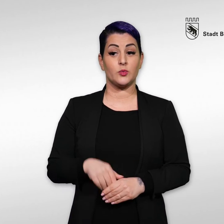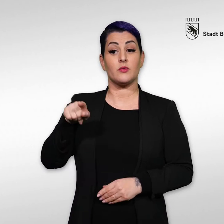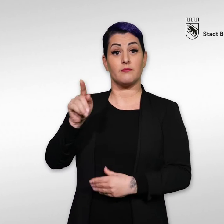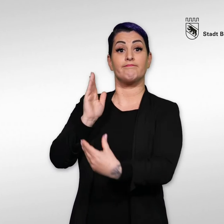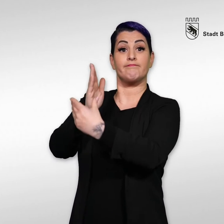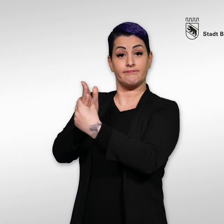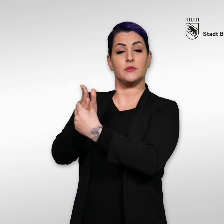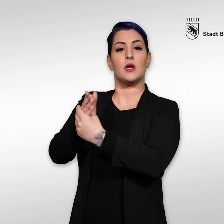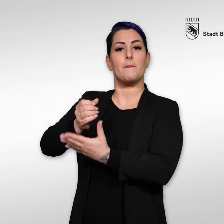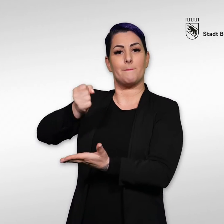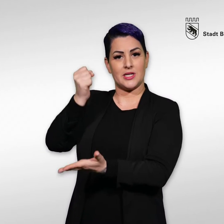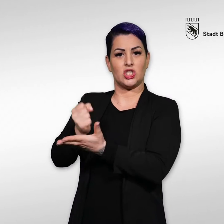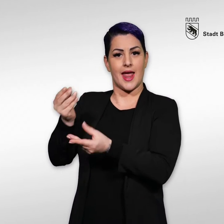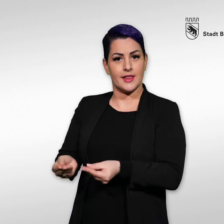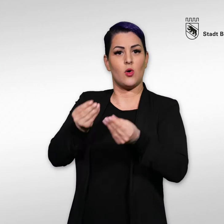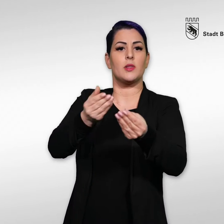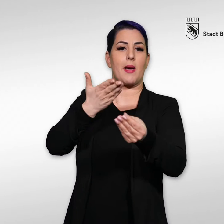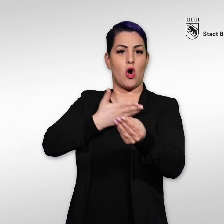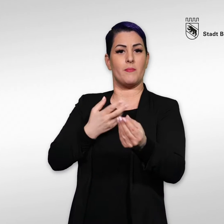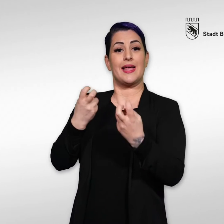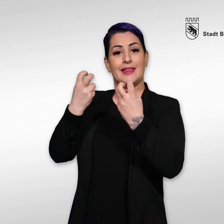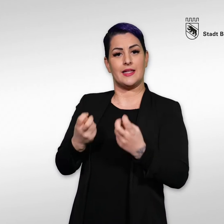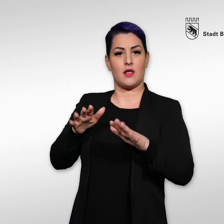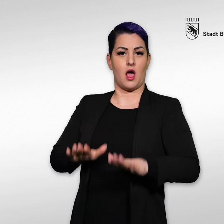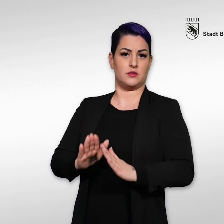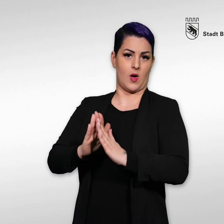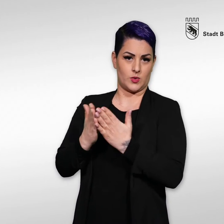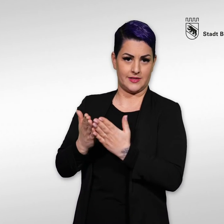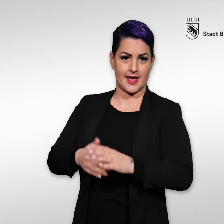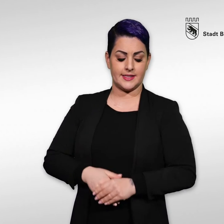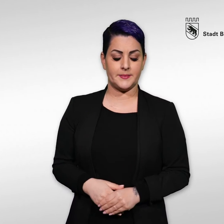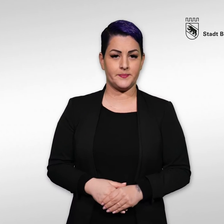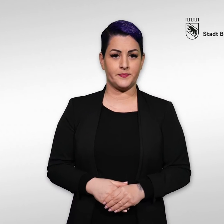Als Bestätigung erhalten Sie den Niederlassungsausweis.